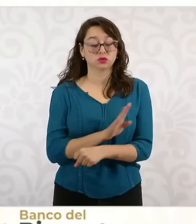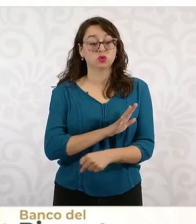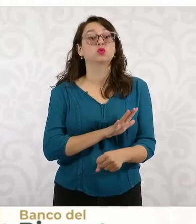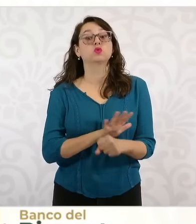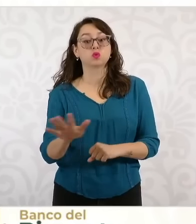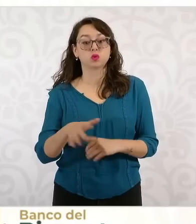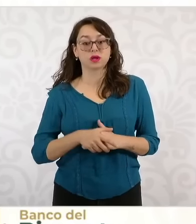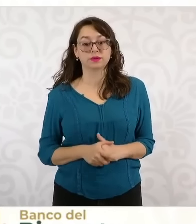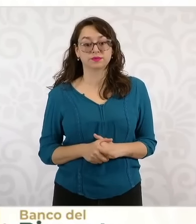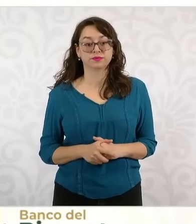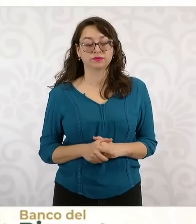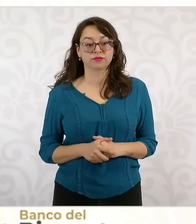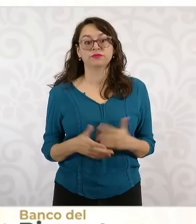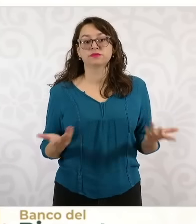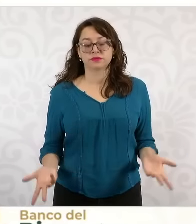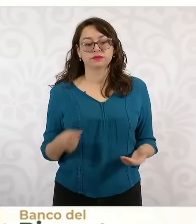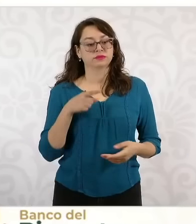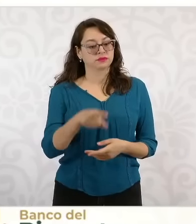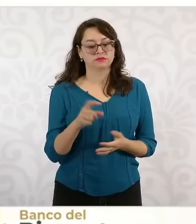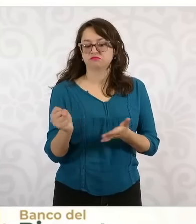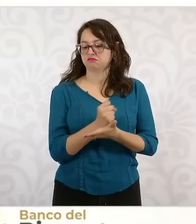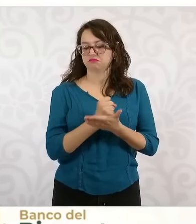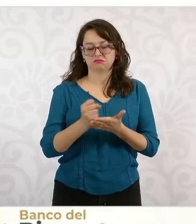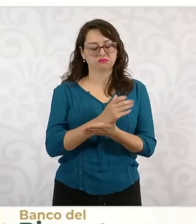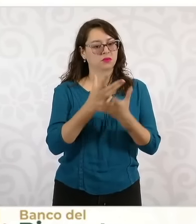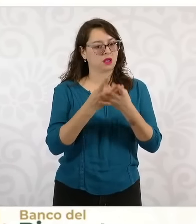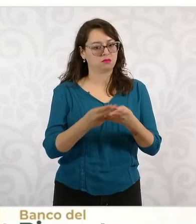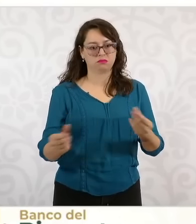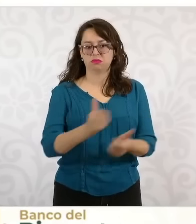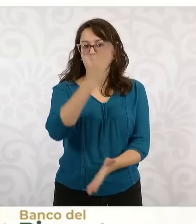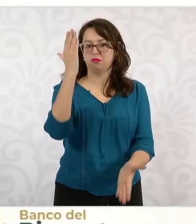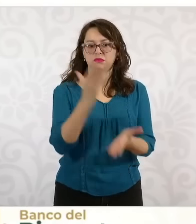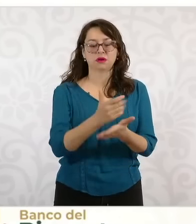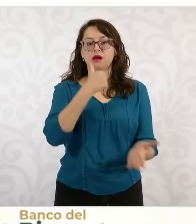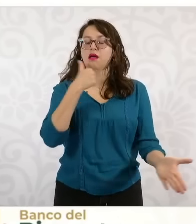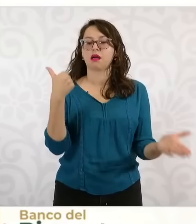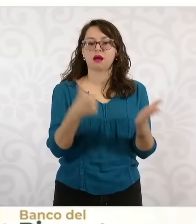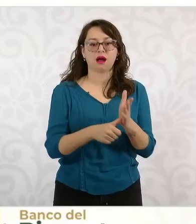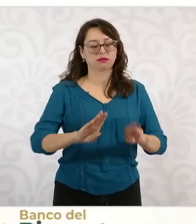que se les va a dar su carta de finiquito que acredita la inexistencia de adeudos. Se